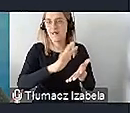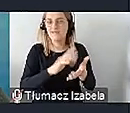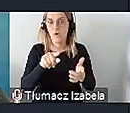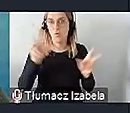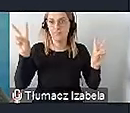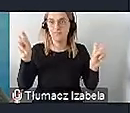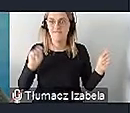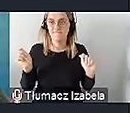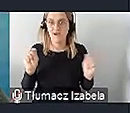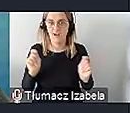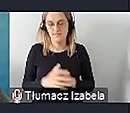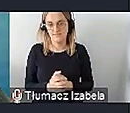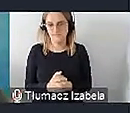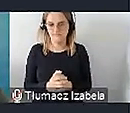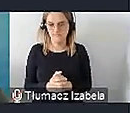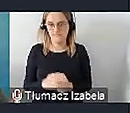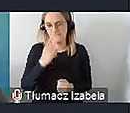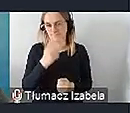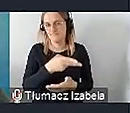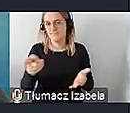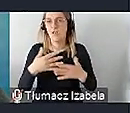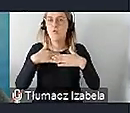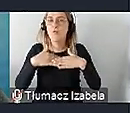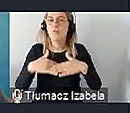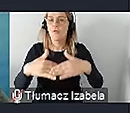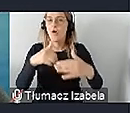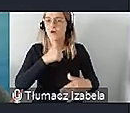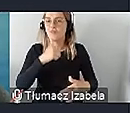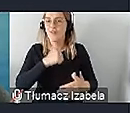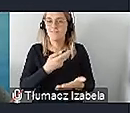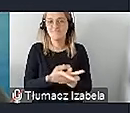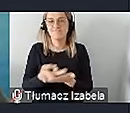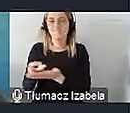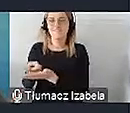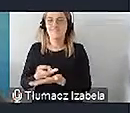Chciałbym, żeby państwo sobie wyobrazili, że leżą na tej łące, rozpoczęli już urlop.